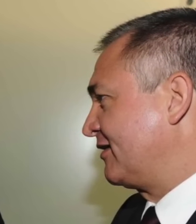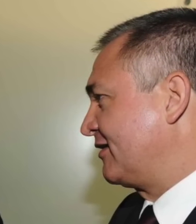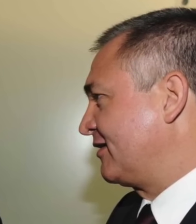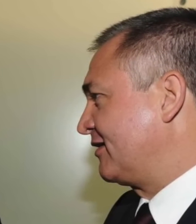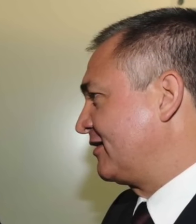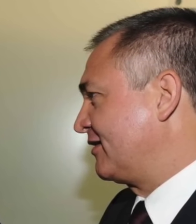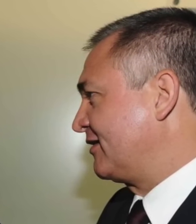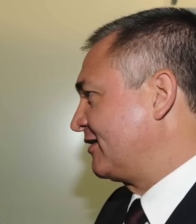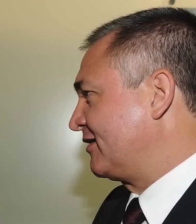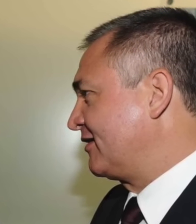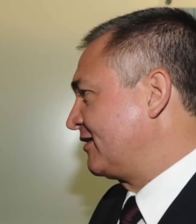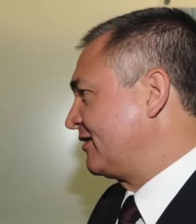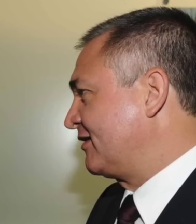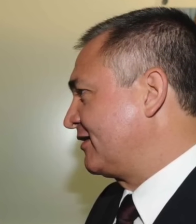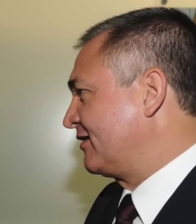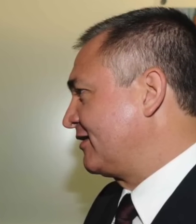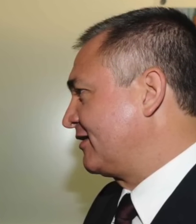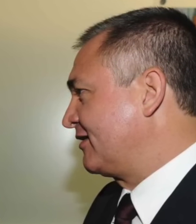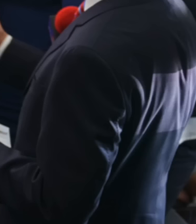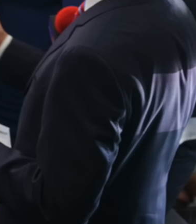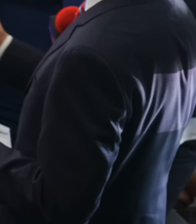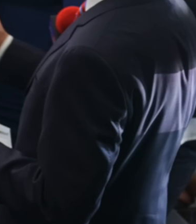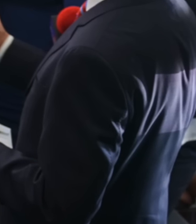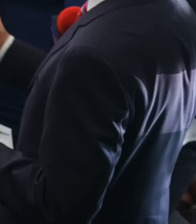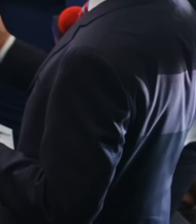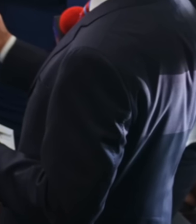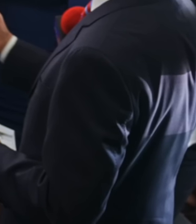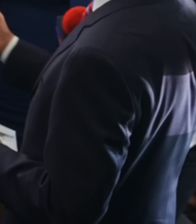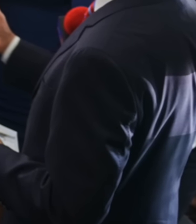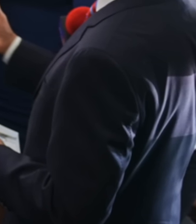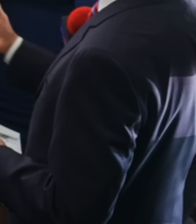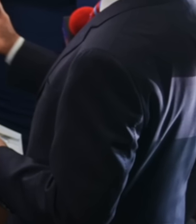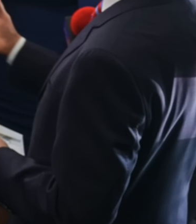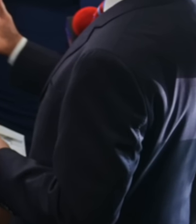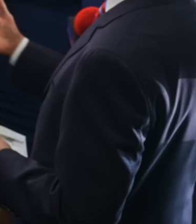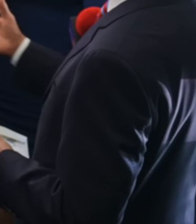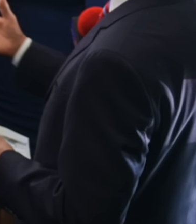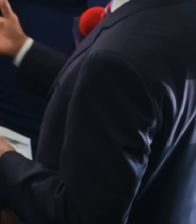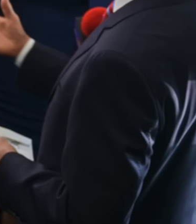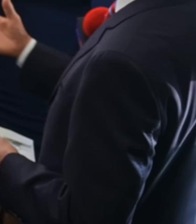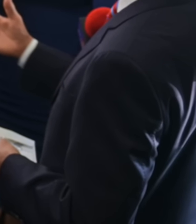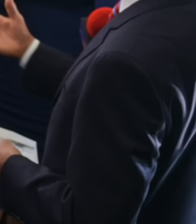grandes televisoras, Televisa y TV Azteca estaban prácticamente al servicio del poder. Entrevistas